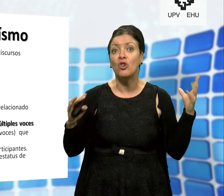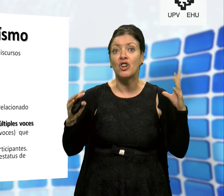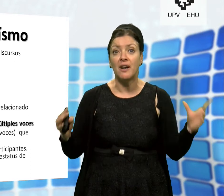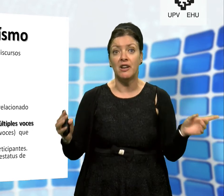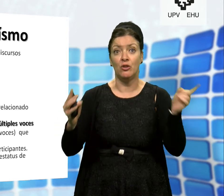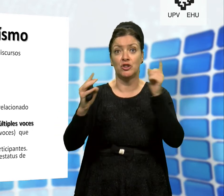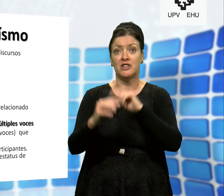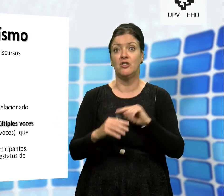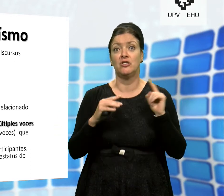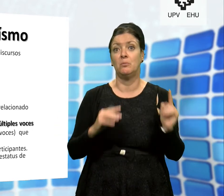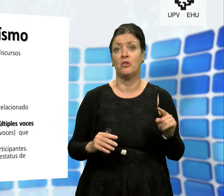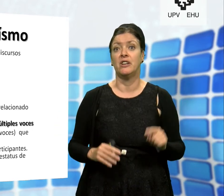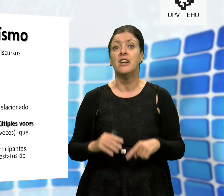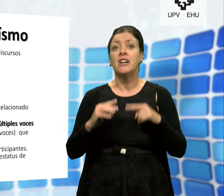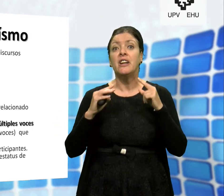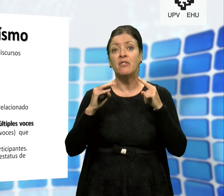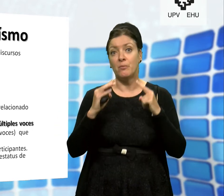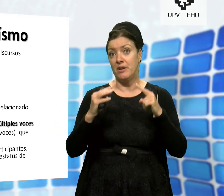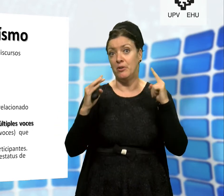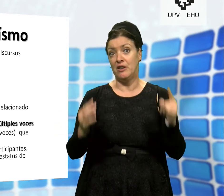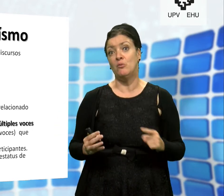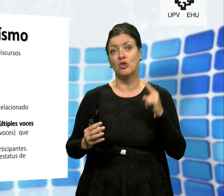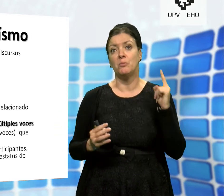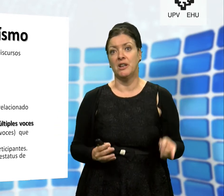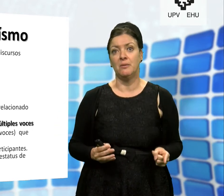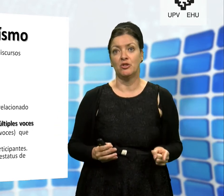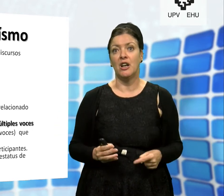cabe los designios del poder en forma de imperativos combinativos.